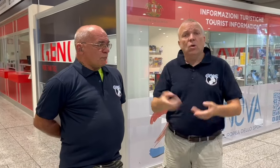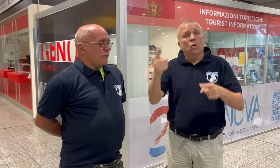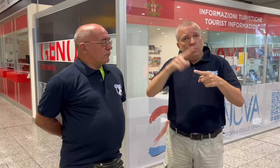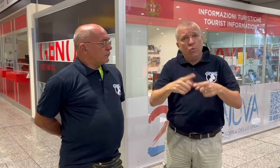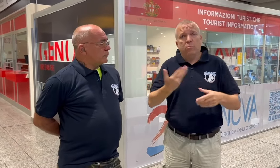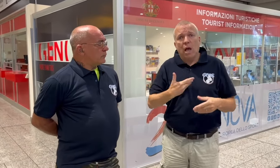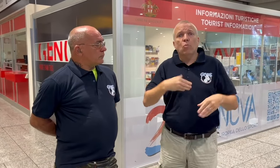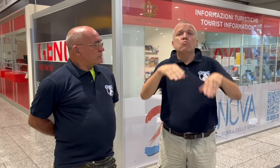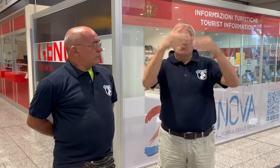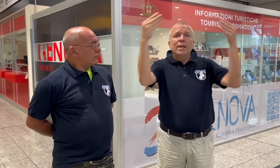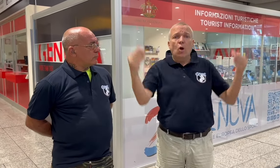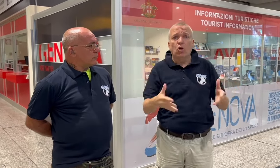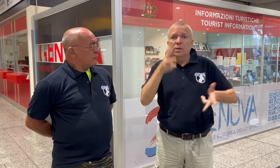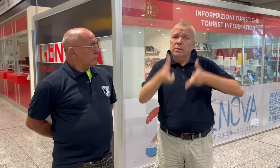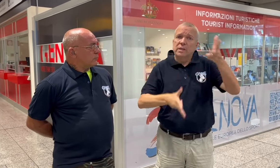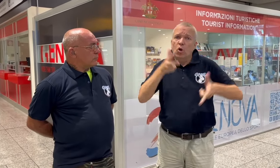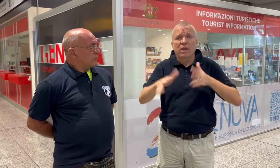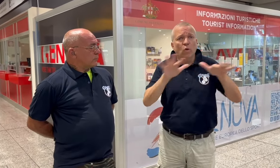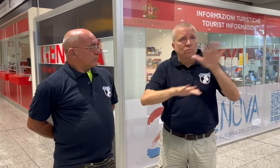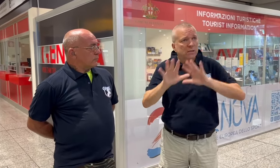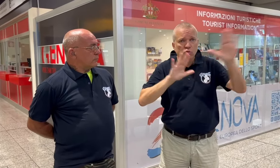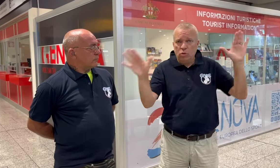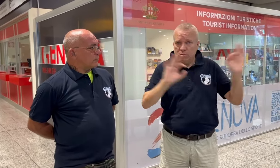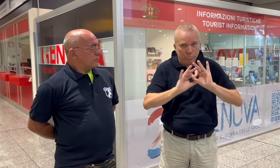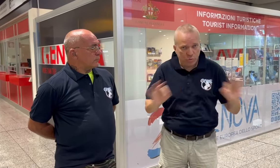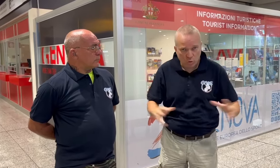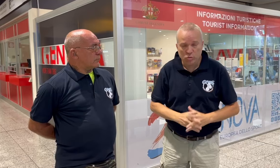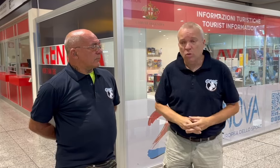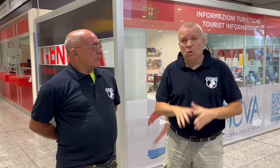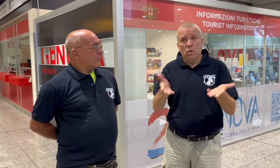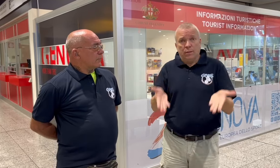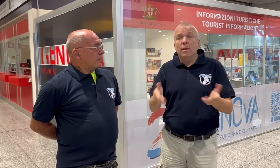ci saranno i monitor con le informazioni